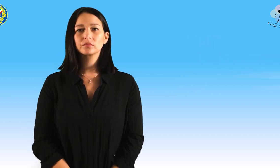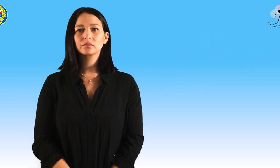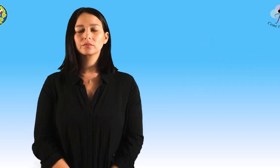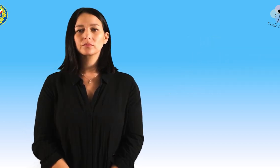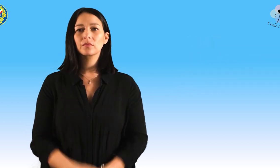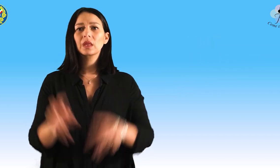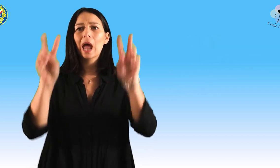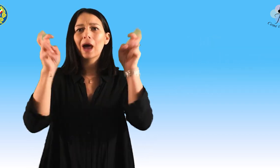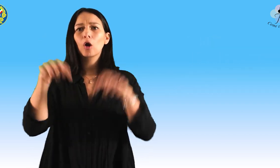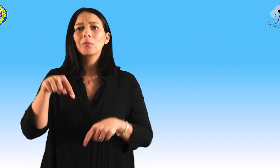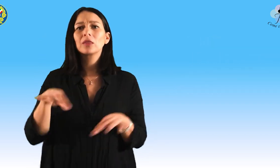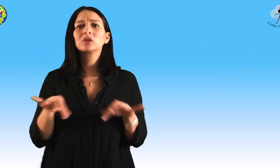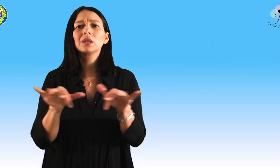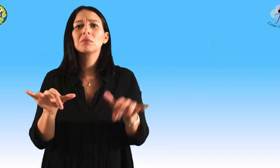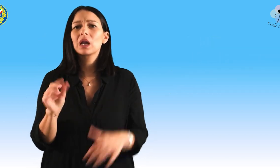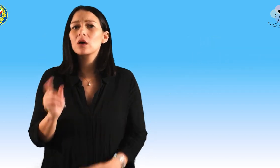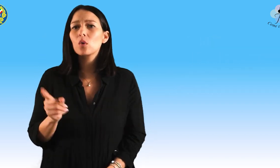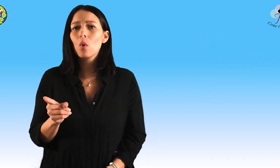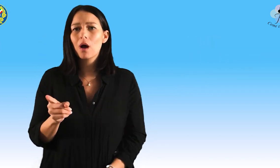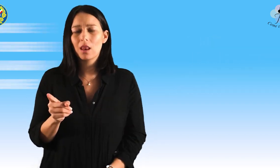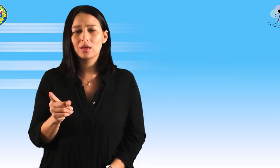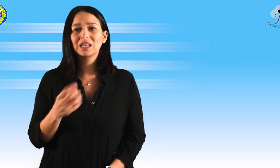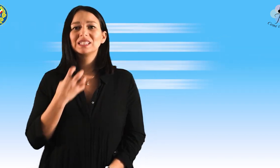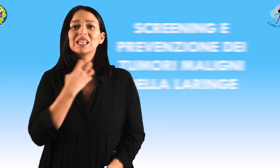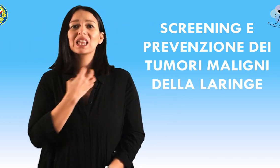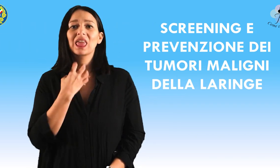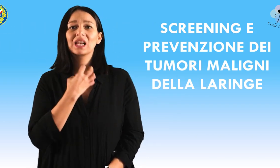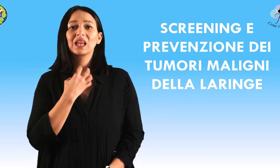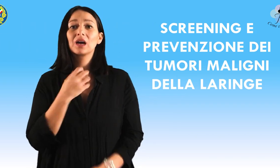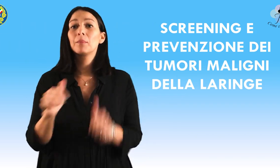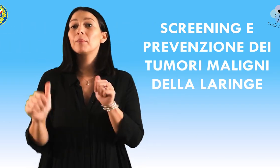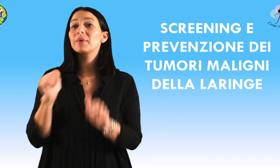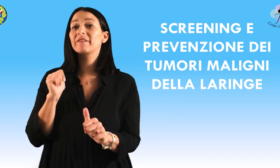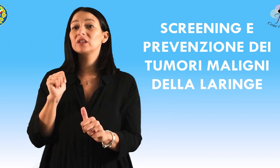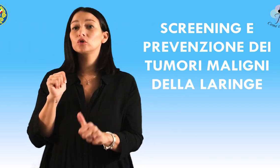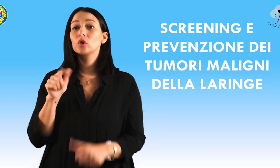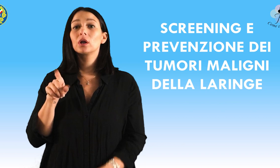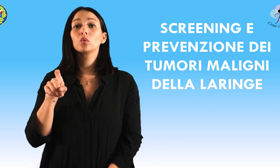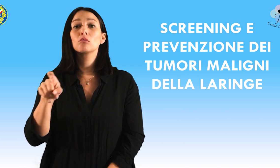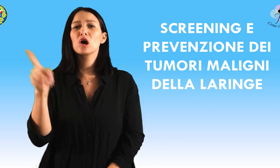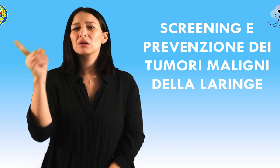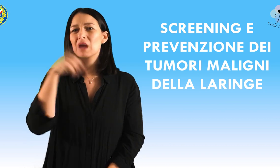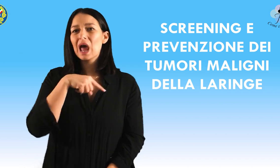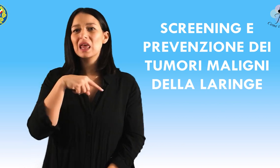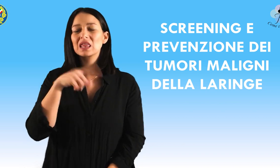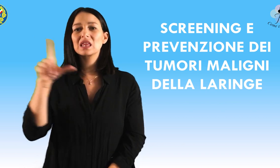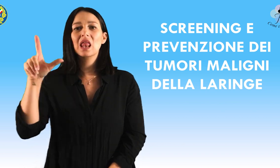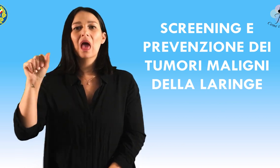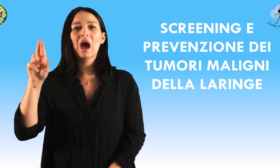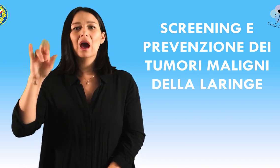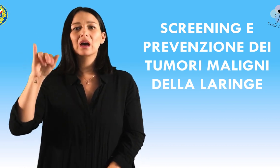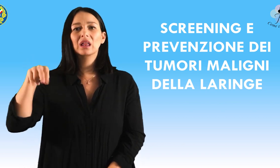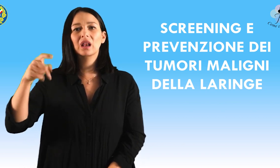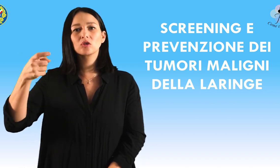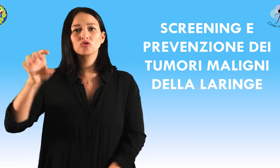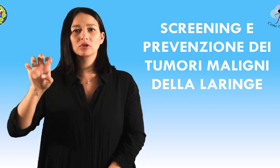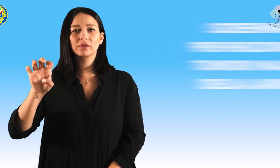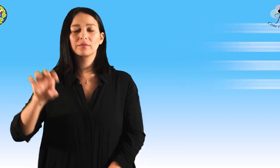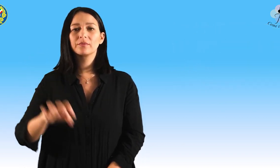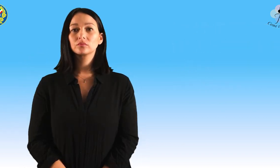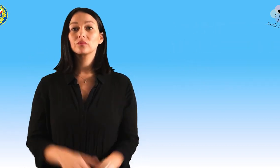che ci parlerà di “"Screening e prevenzione dei tumori maligni della laringe”.